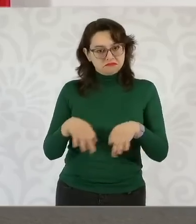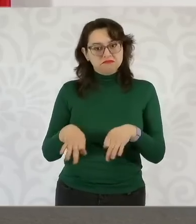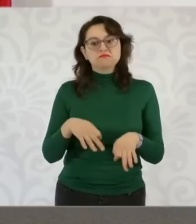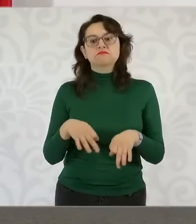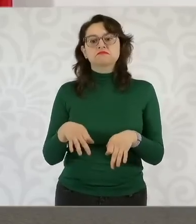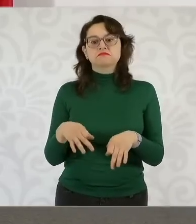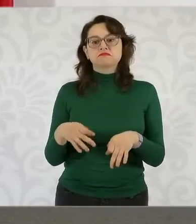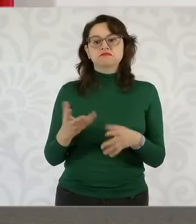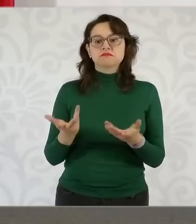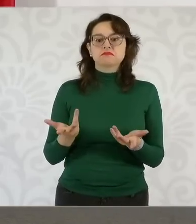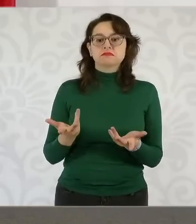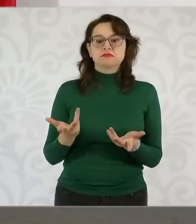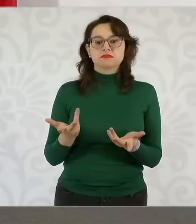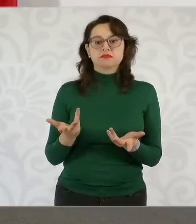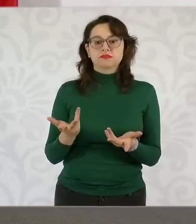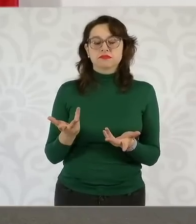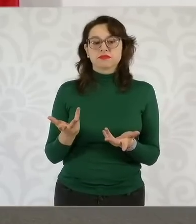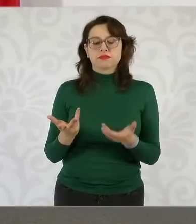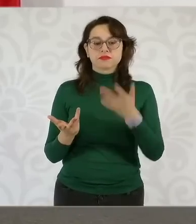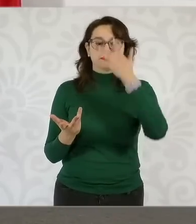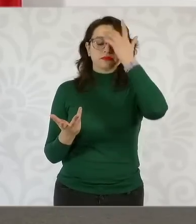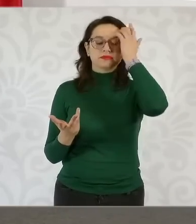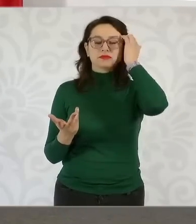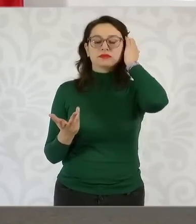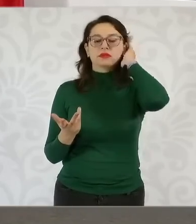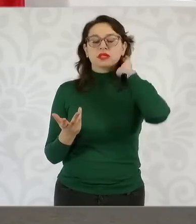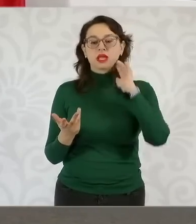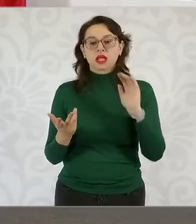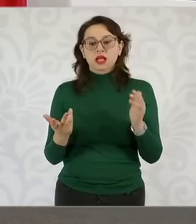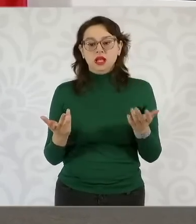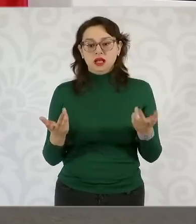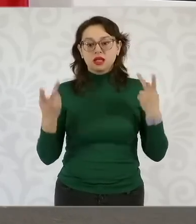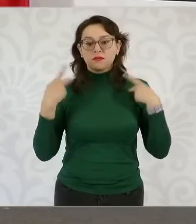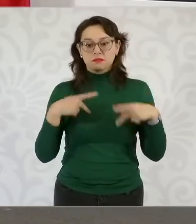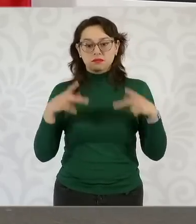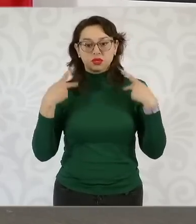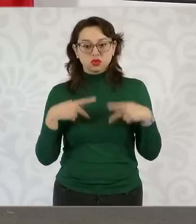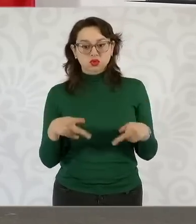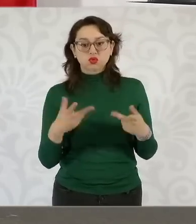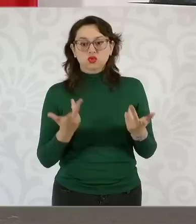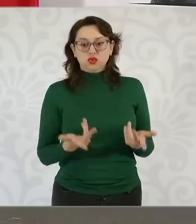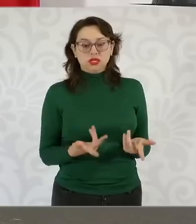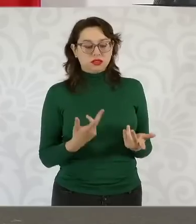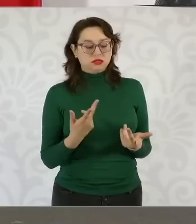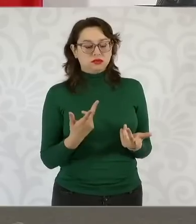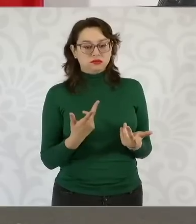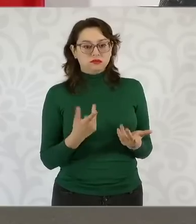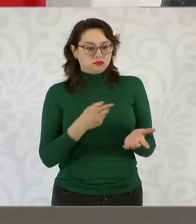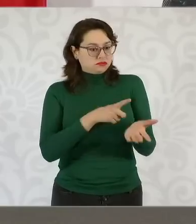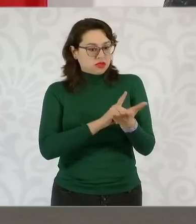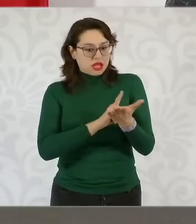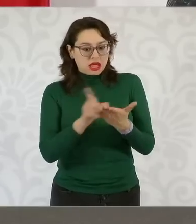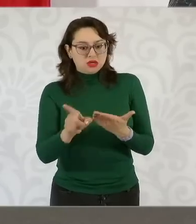y que permitan que las personas que trabajen en estos lugares tengan acceso a los derechos básicos